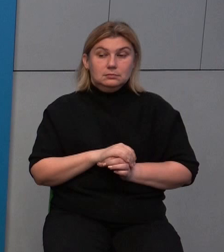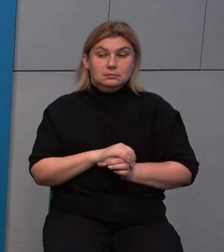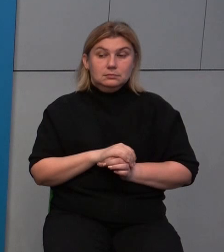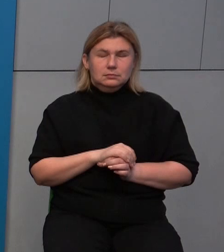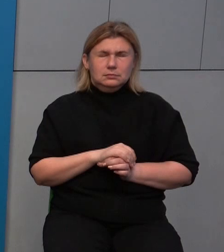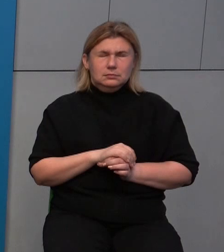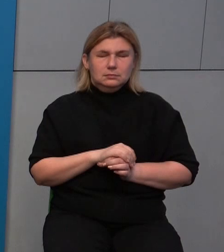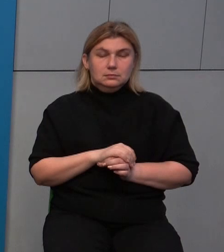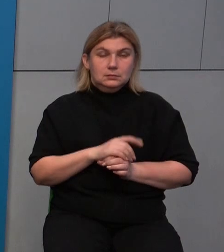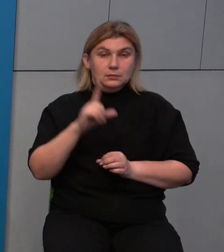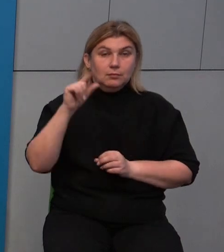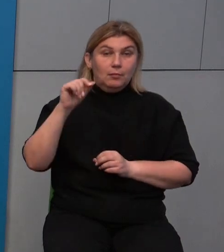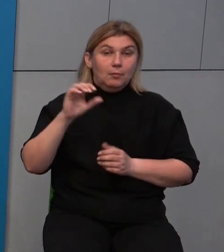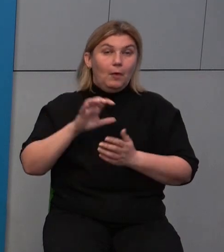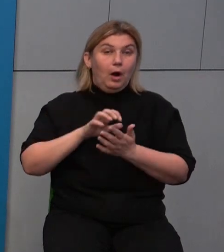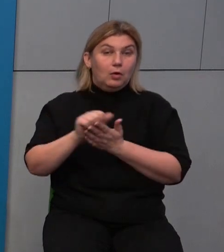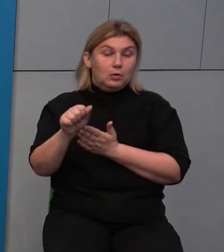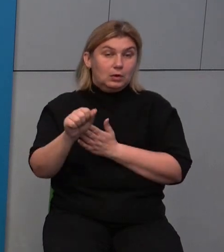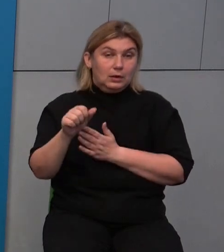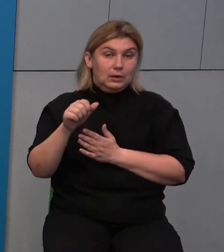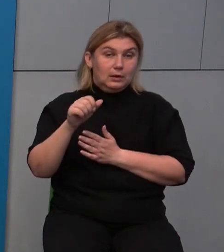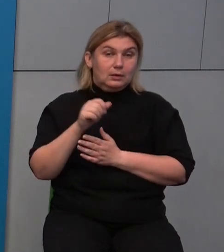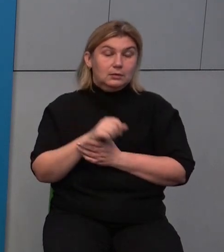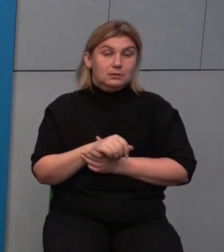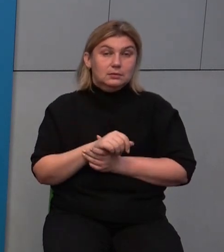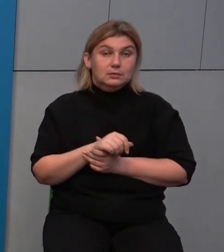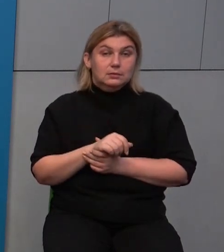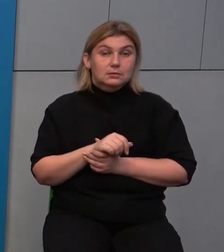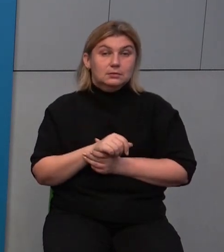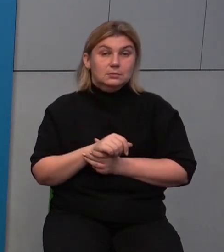pogromu w "Brygidkach" jest